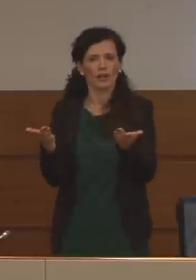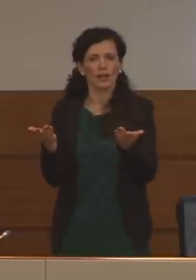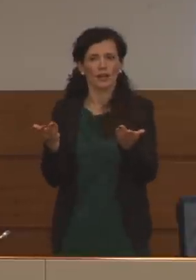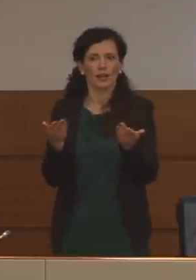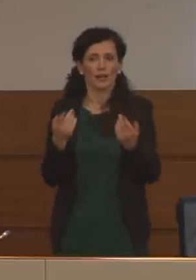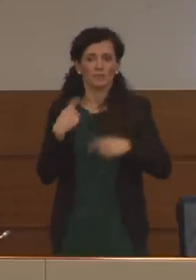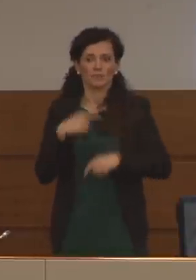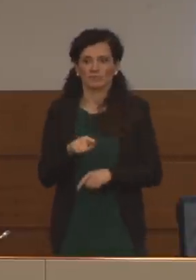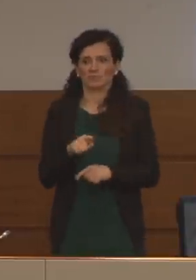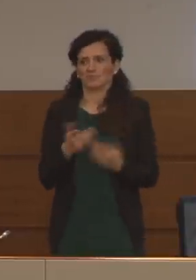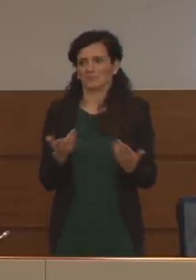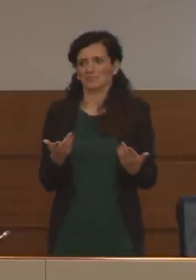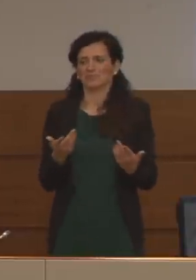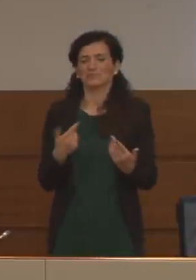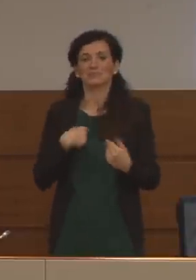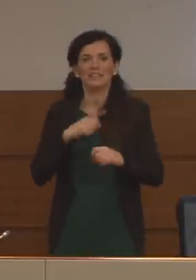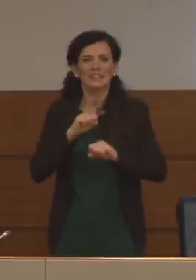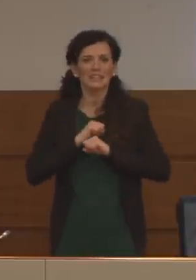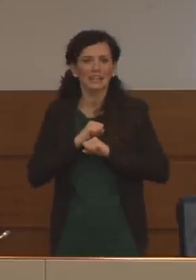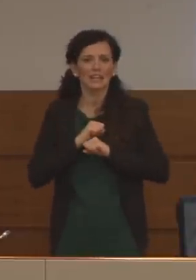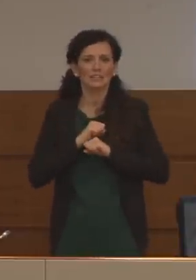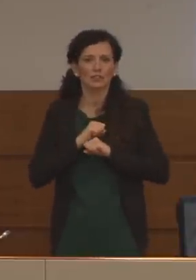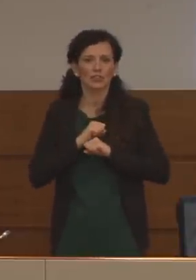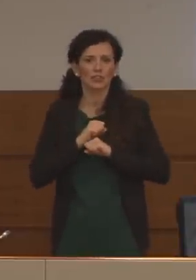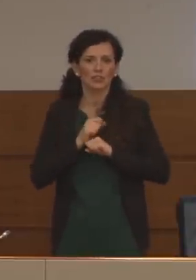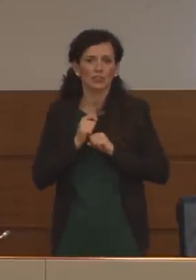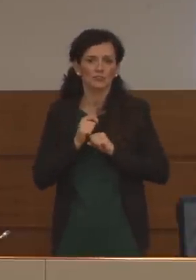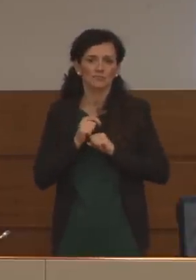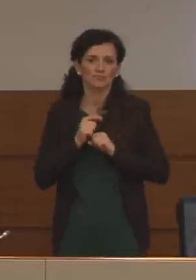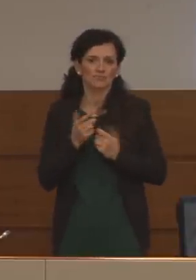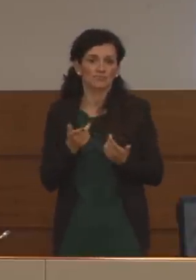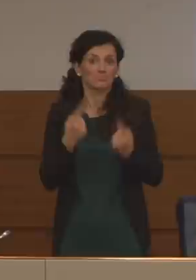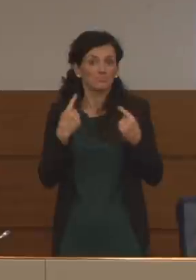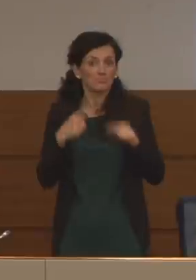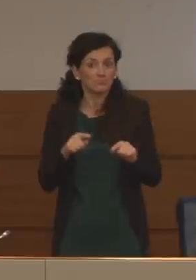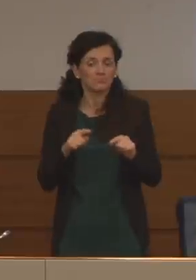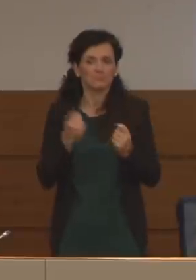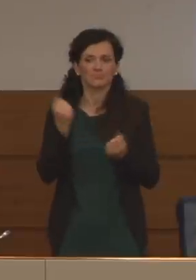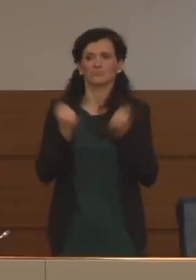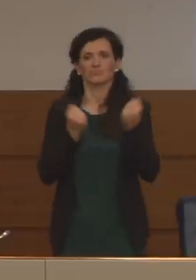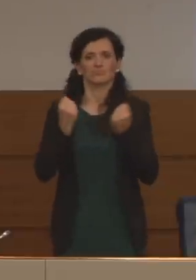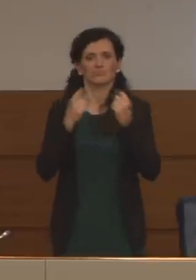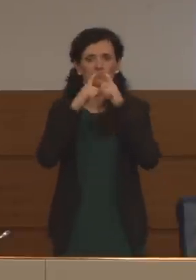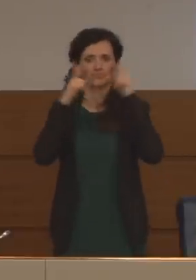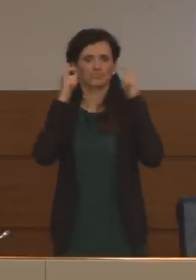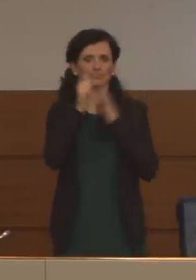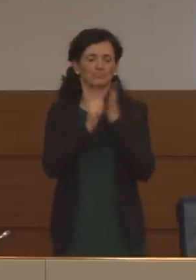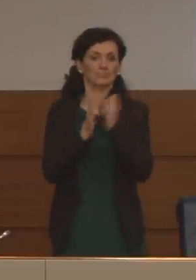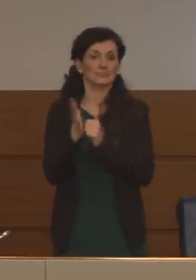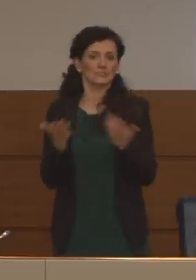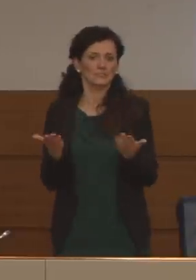particolarmente giustificato, questo è il primo elemento importante, viceversa